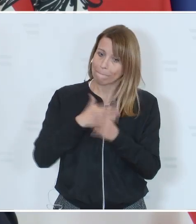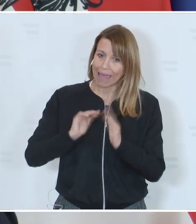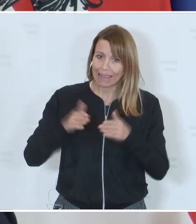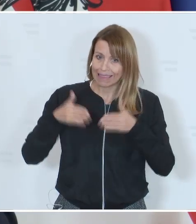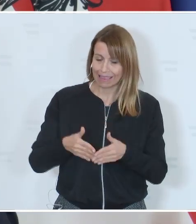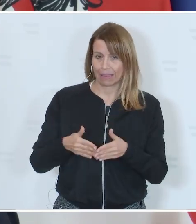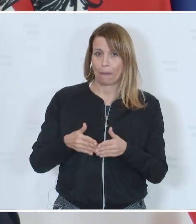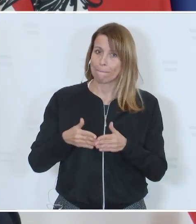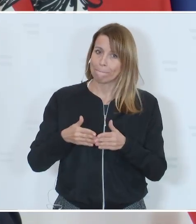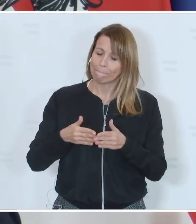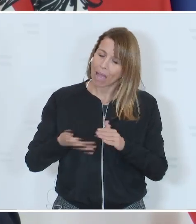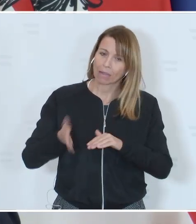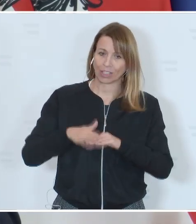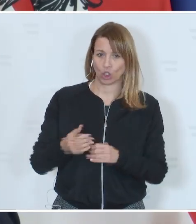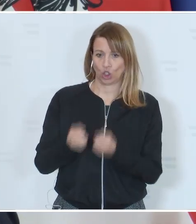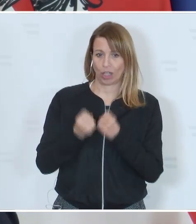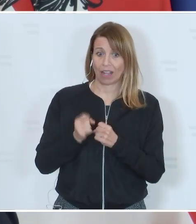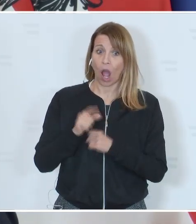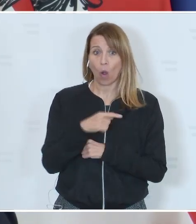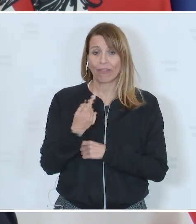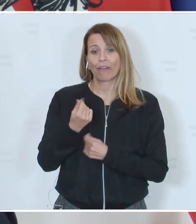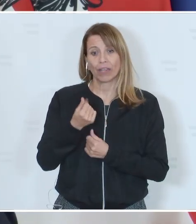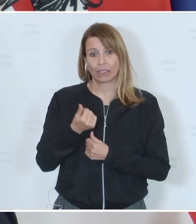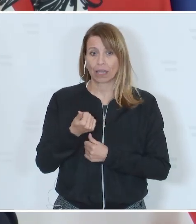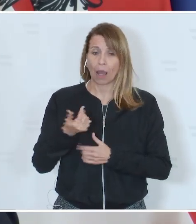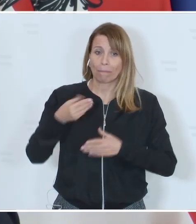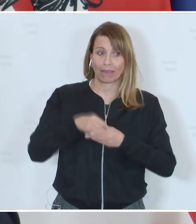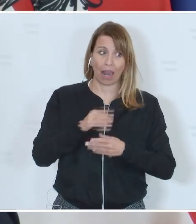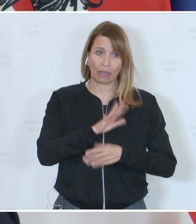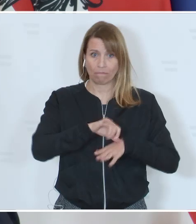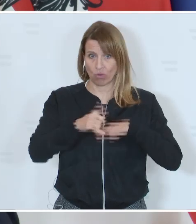uns auch hier durchaus finanziell beteiligen an solchen Projekten, weil wir glauben eben,